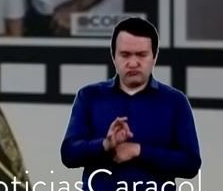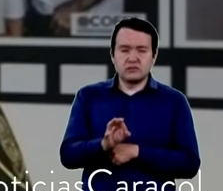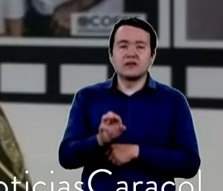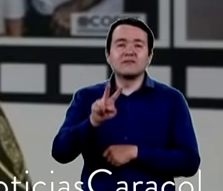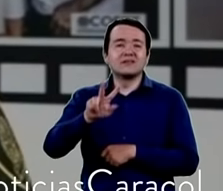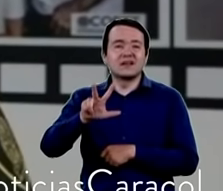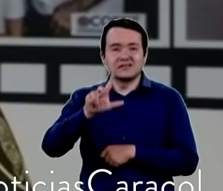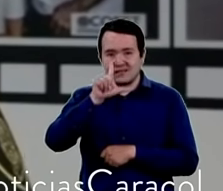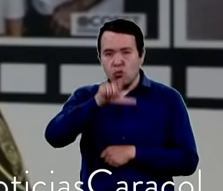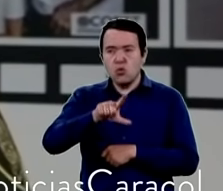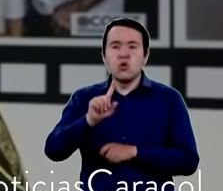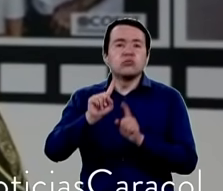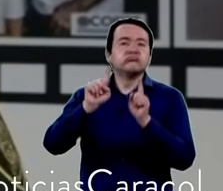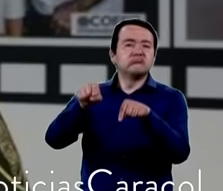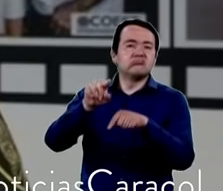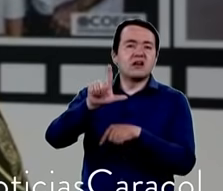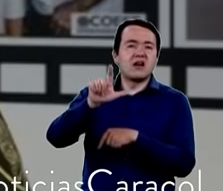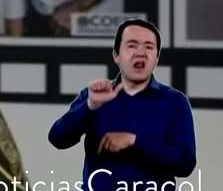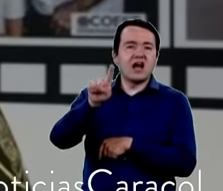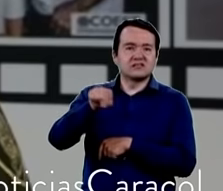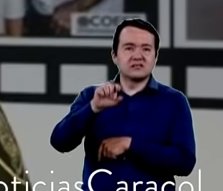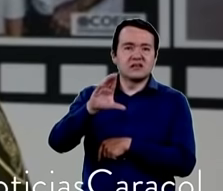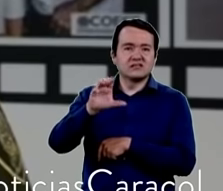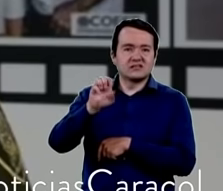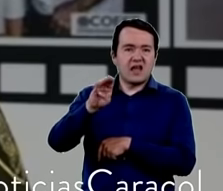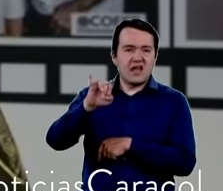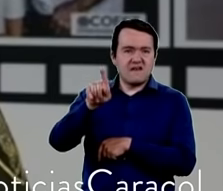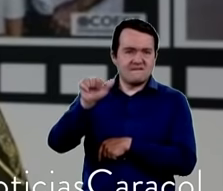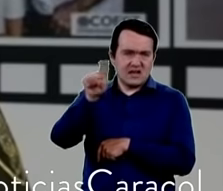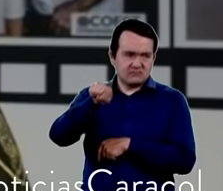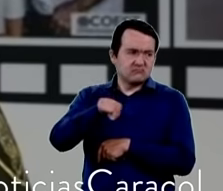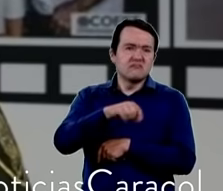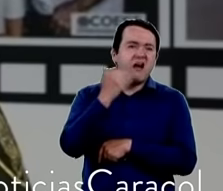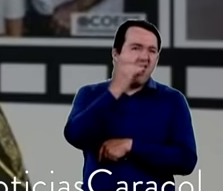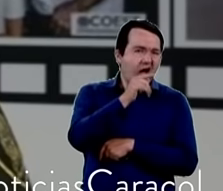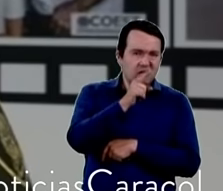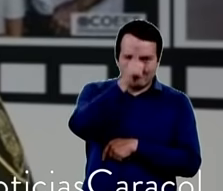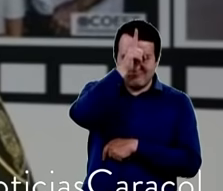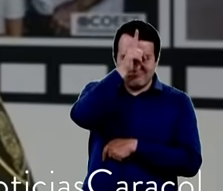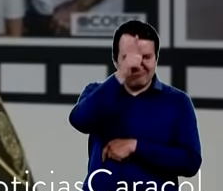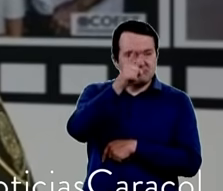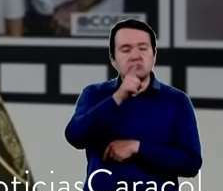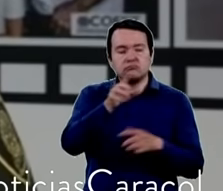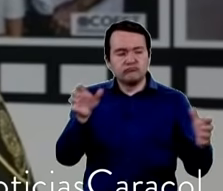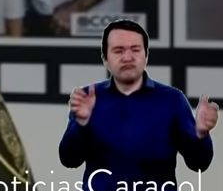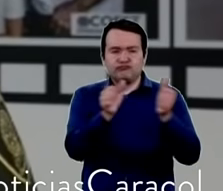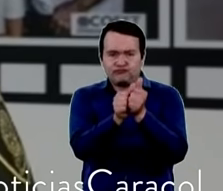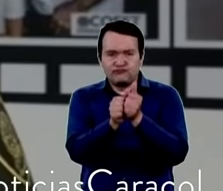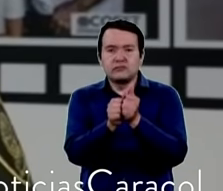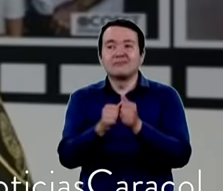recibido denuncia formal sobre la posibilidad de un atentado contra la ciudadana alemana. )) un joven de 26 años el día 22